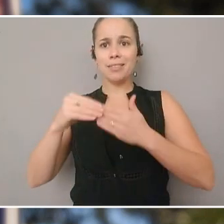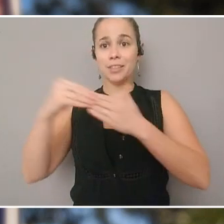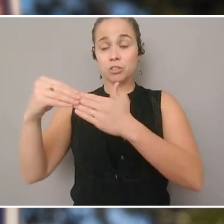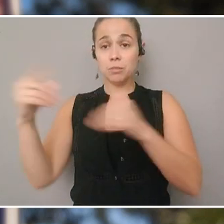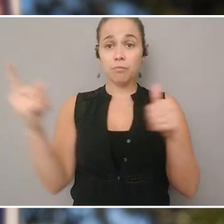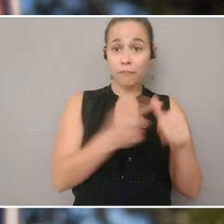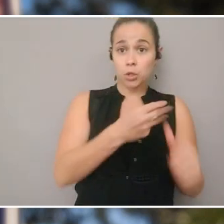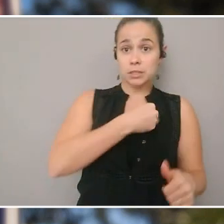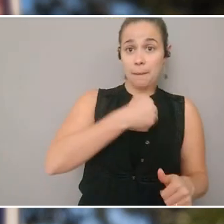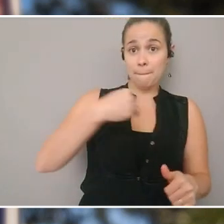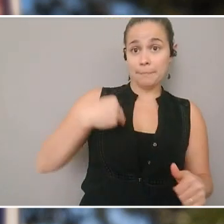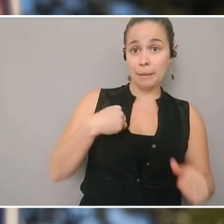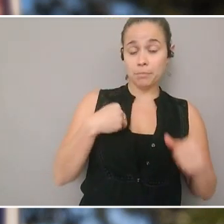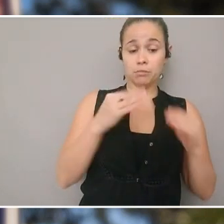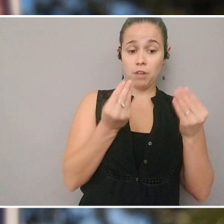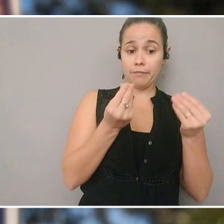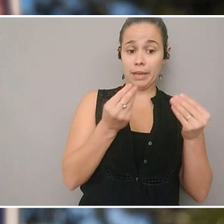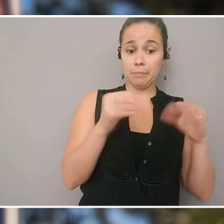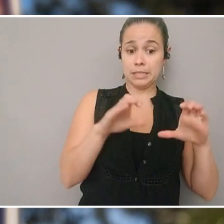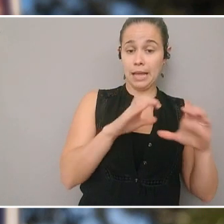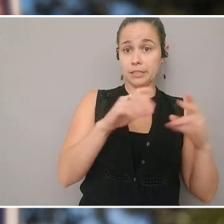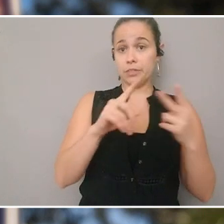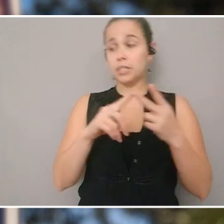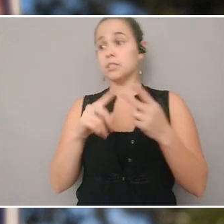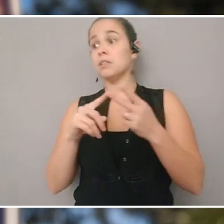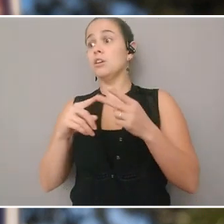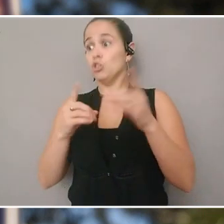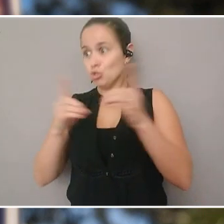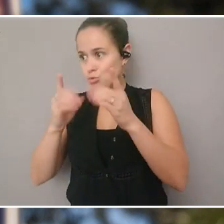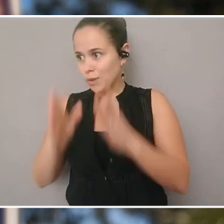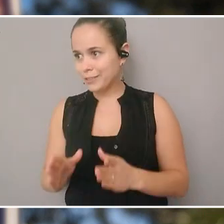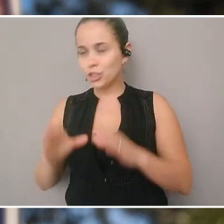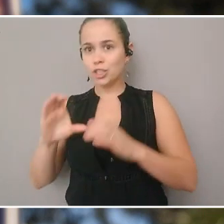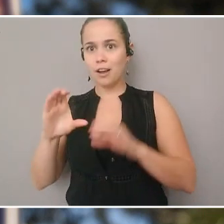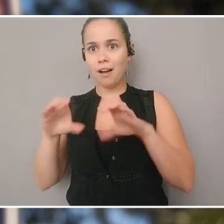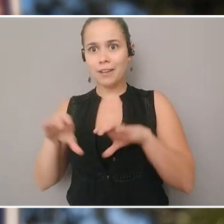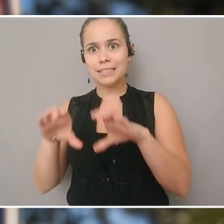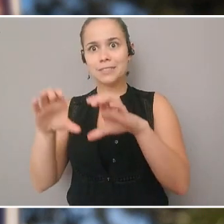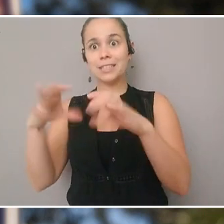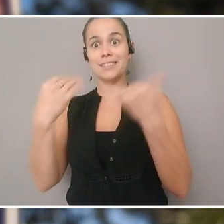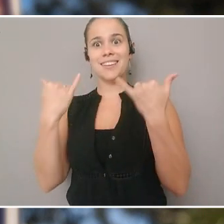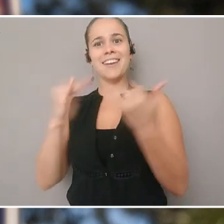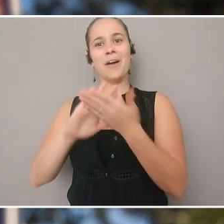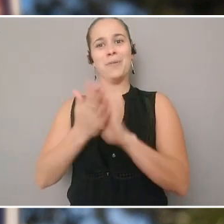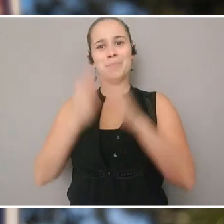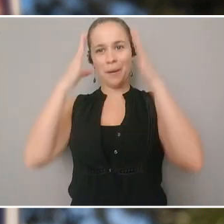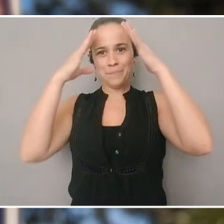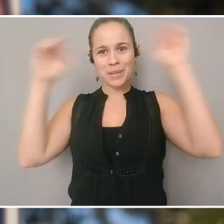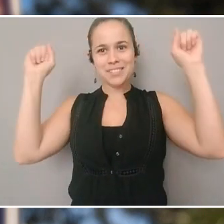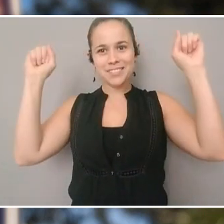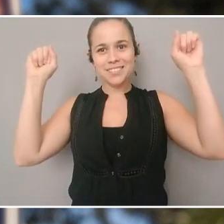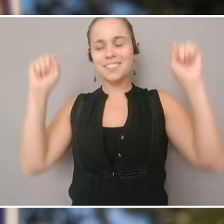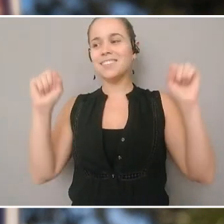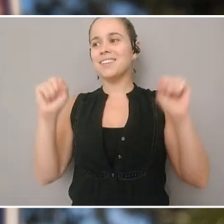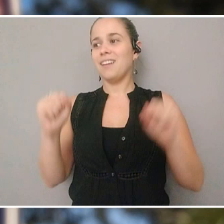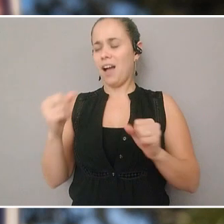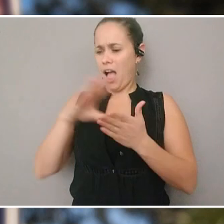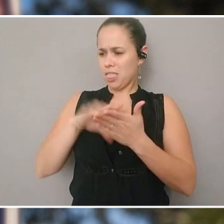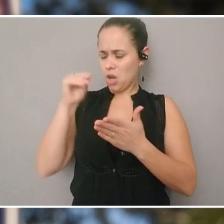actividades, a directores de clubes, y ahora al presidente del cuerpo estudiantil. Aprendí que